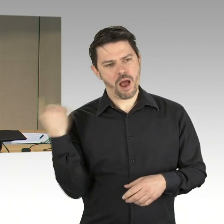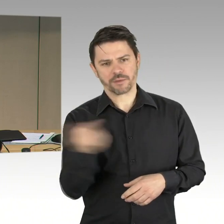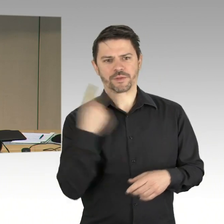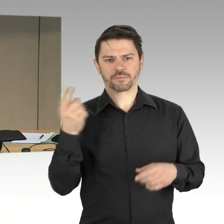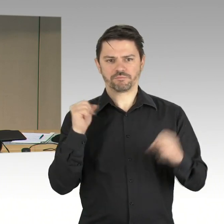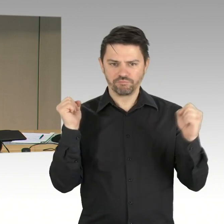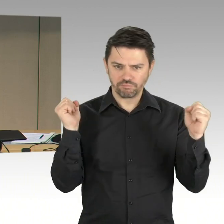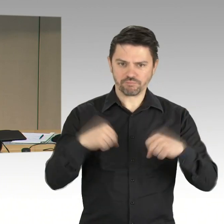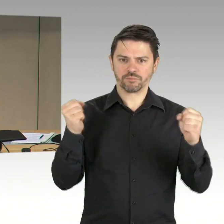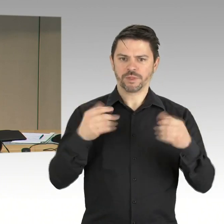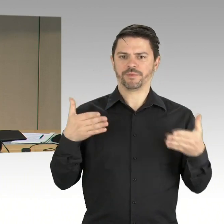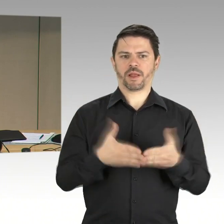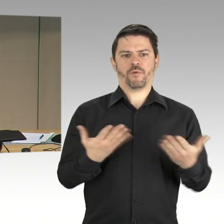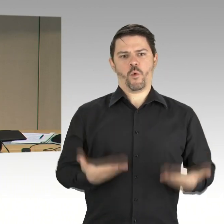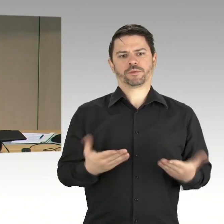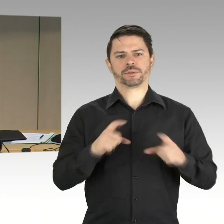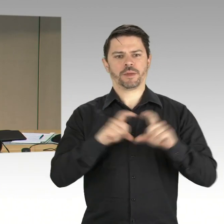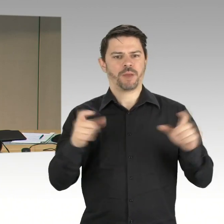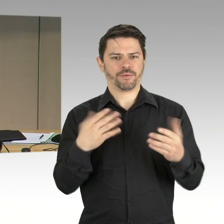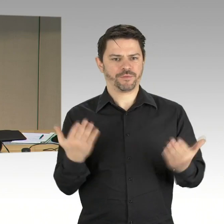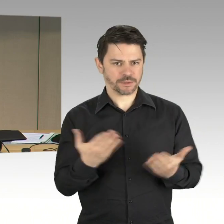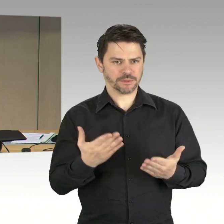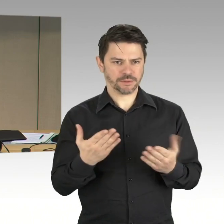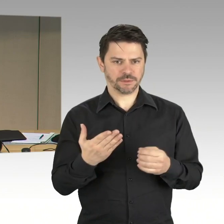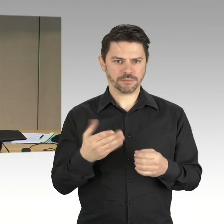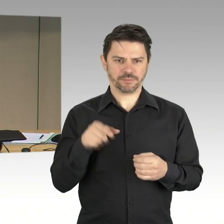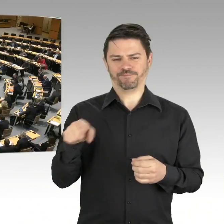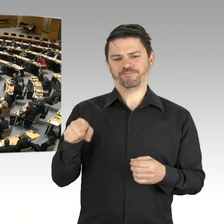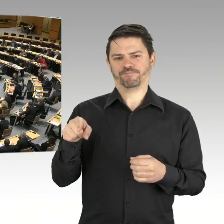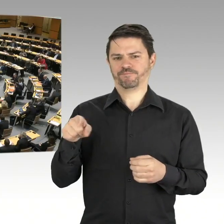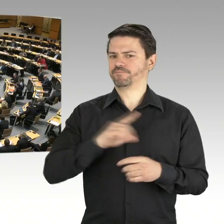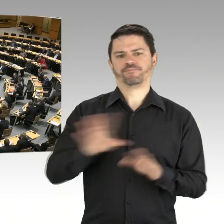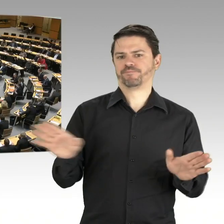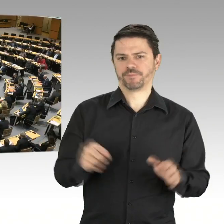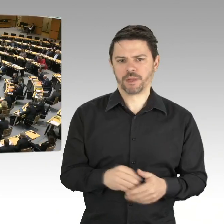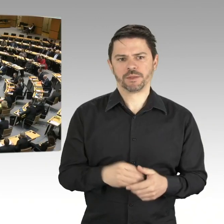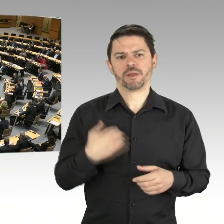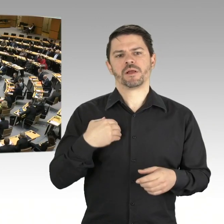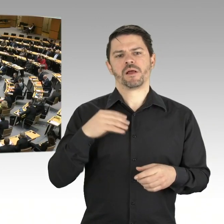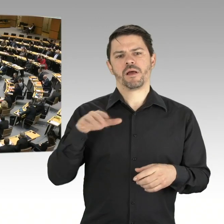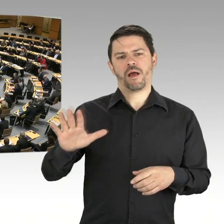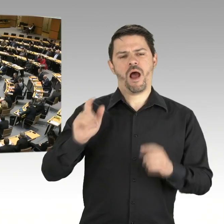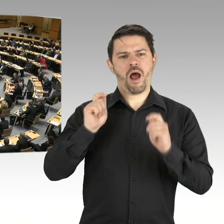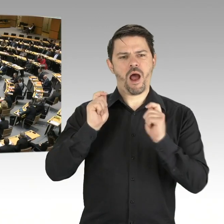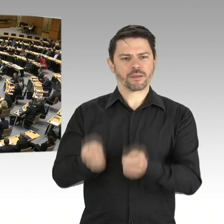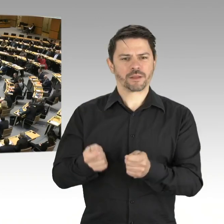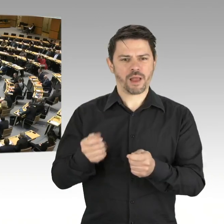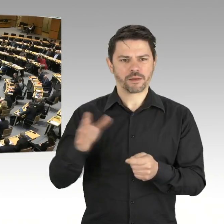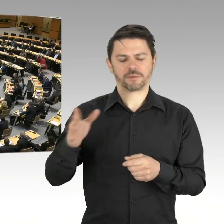zum Thema „Ein Mietendeckel für Berlin“ ist, den bitte ich um das Handzeichen. Das sind die Koalitionsfraktionen.